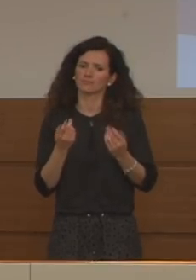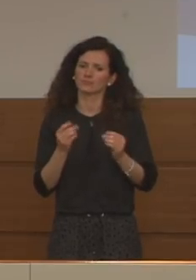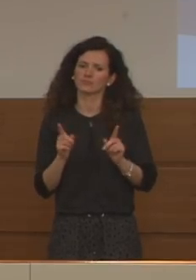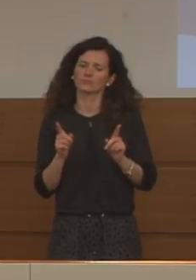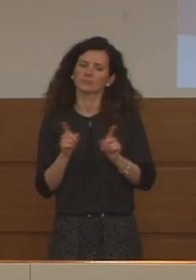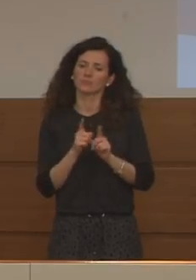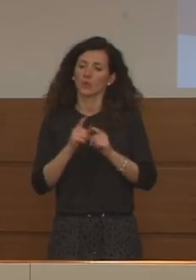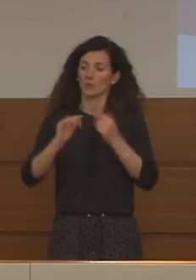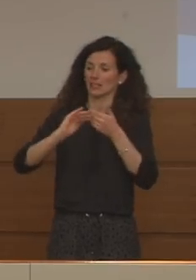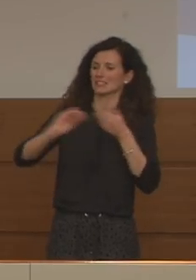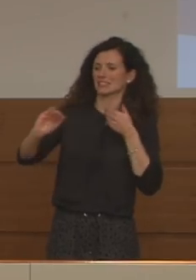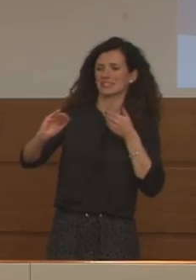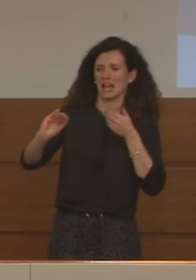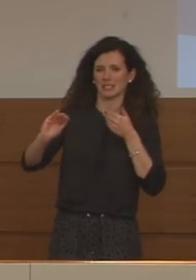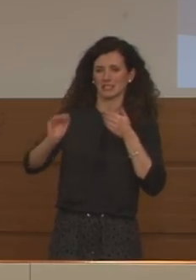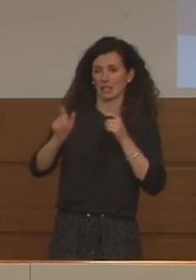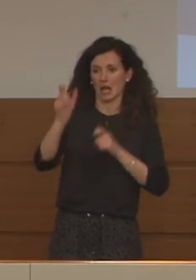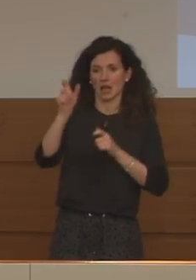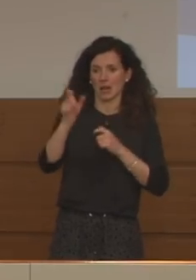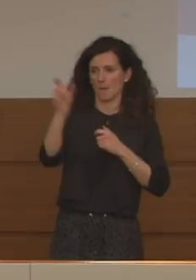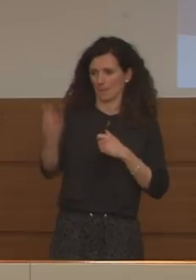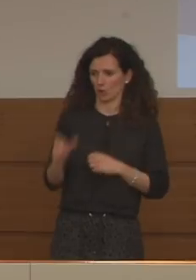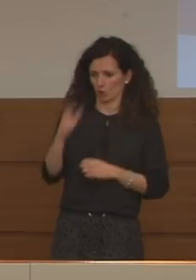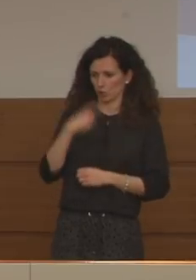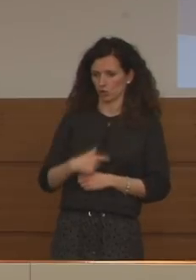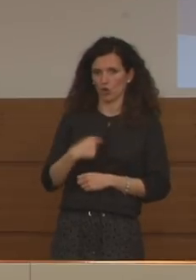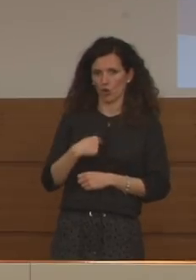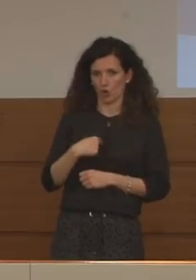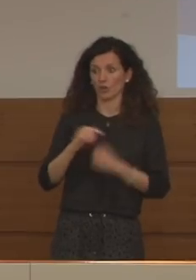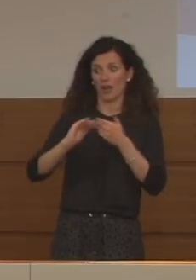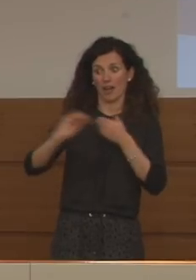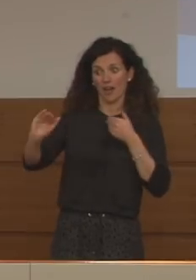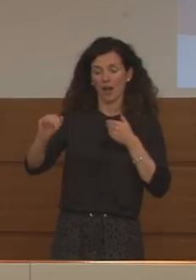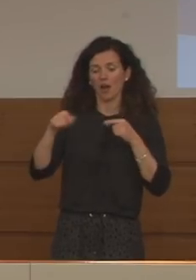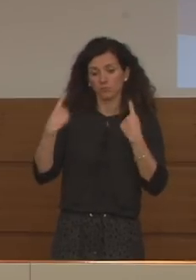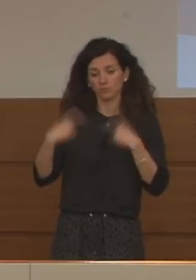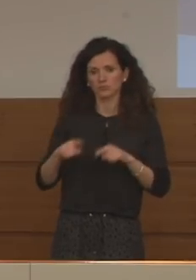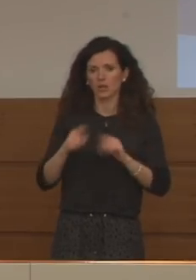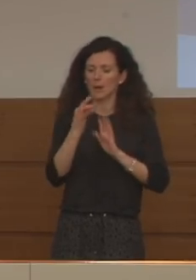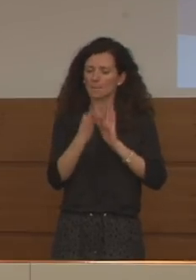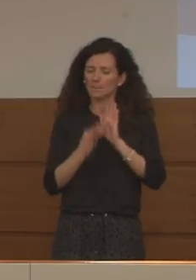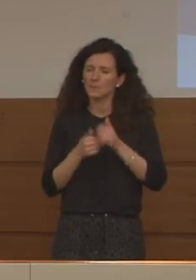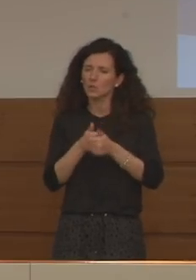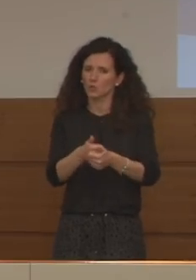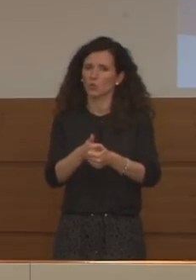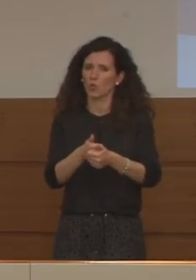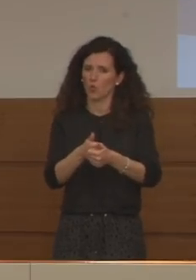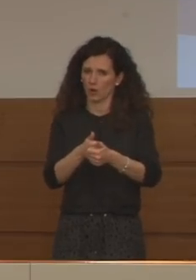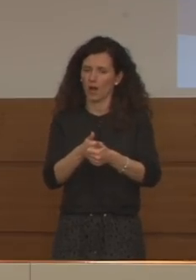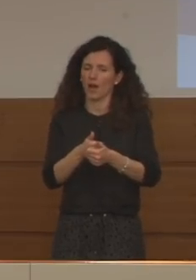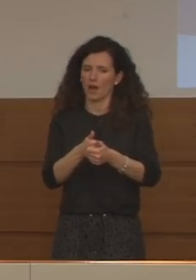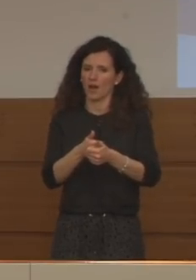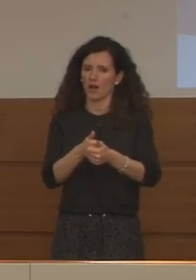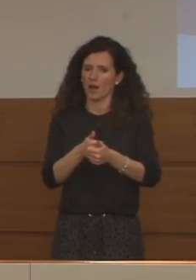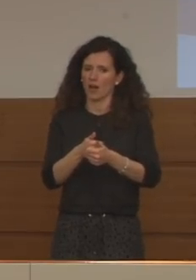distanziamento sociale, sono misure appropriate per favorire la riduzione